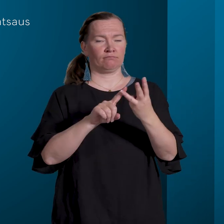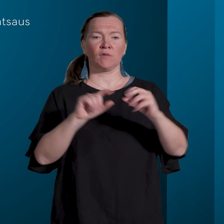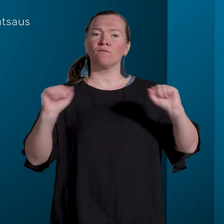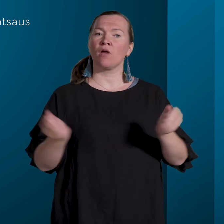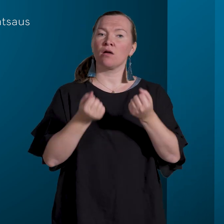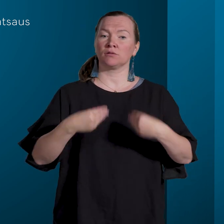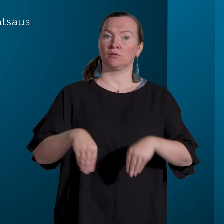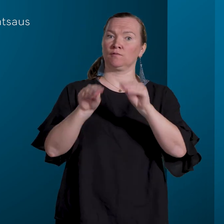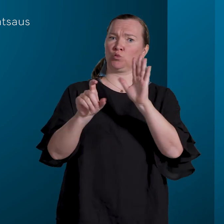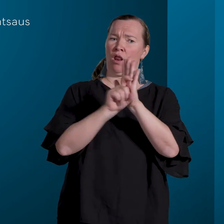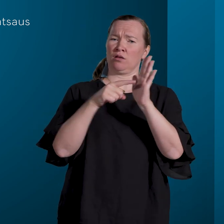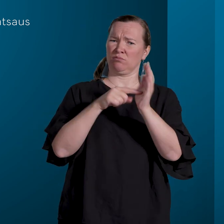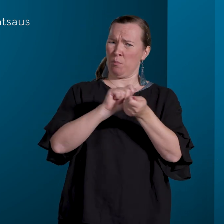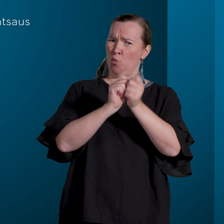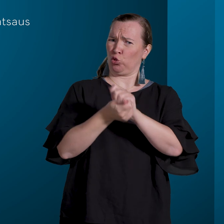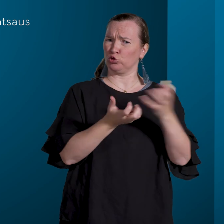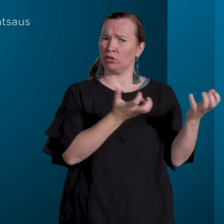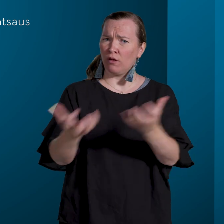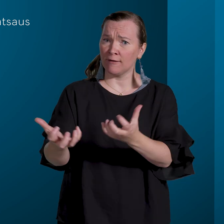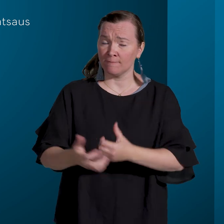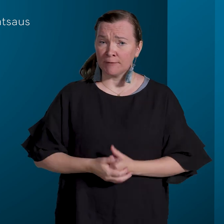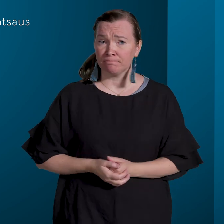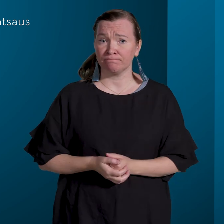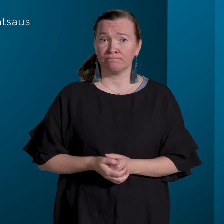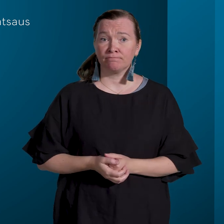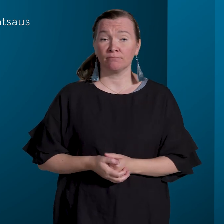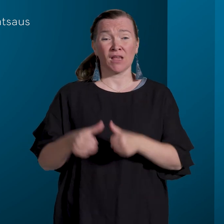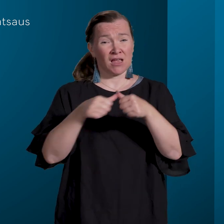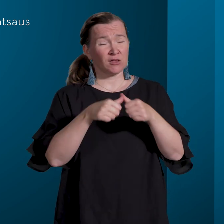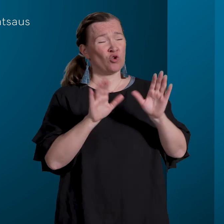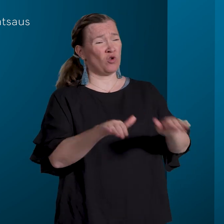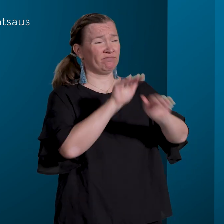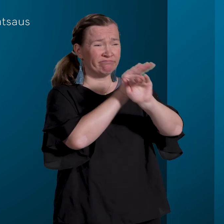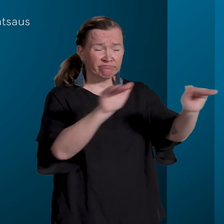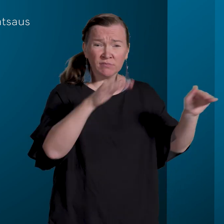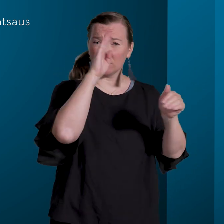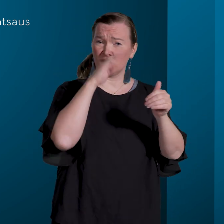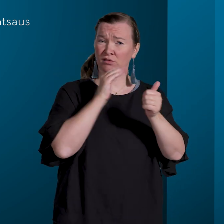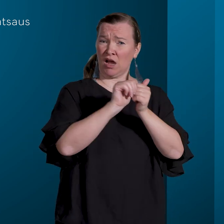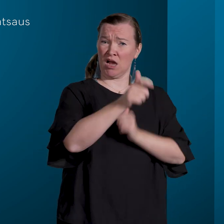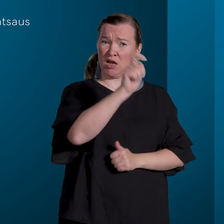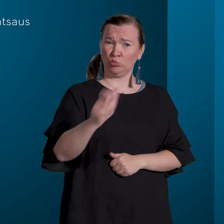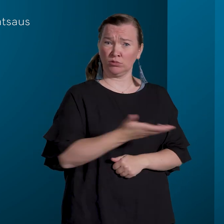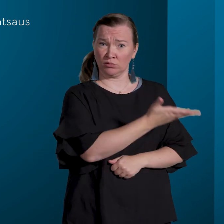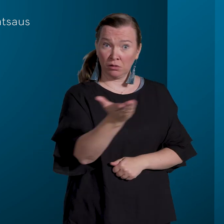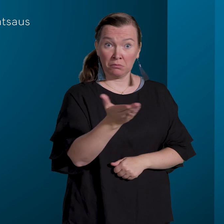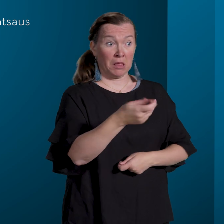ja varhaiskasvatuslain muutostarpeen. Lisäksi liitto vetosi kansanedustajiin, -